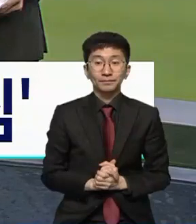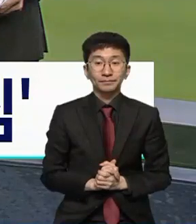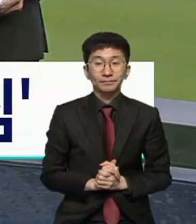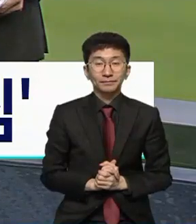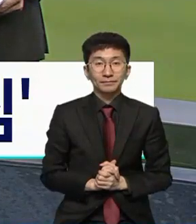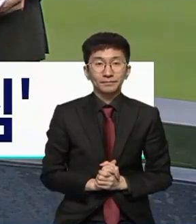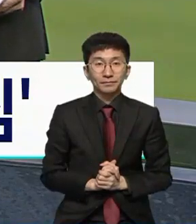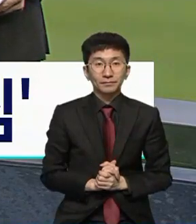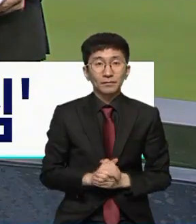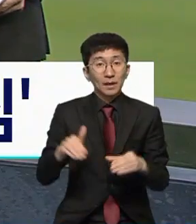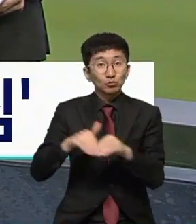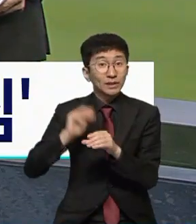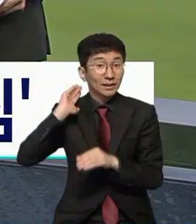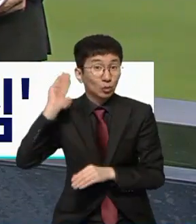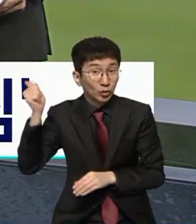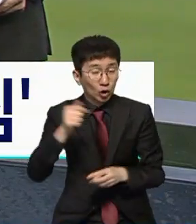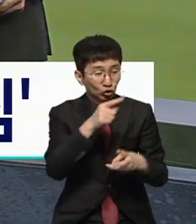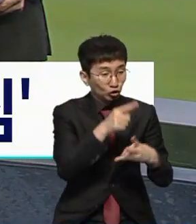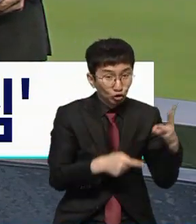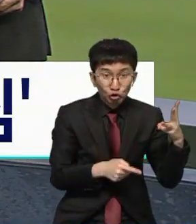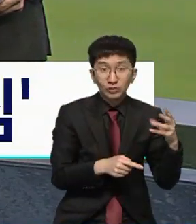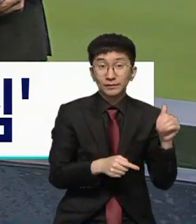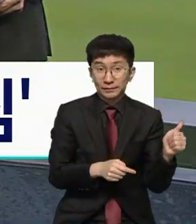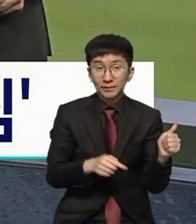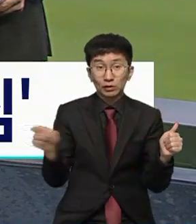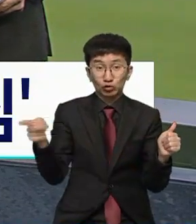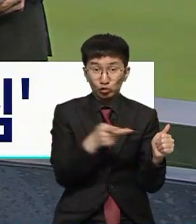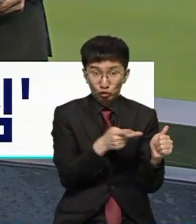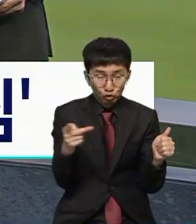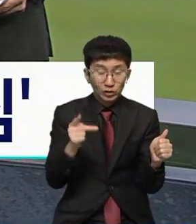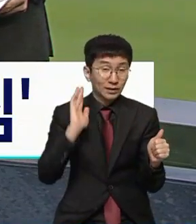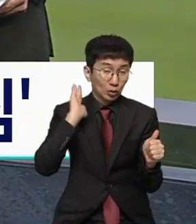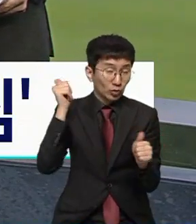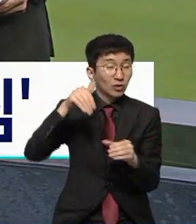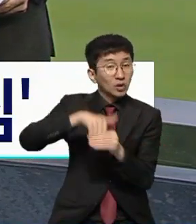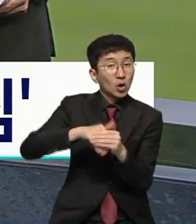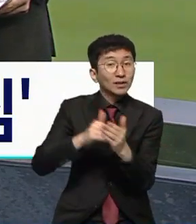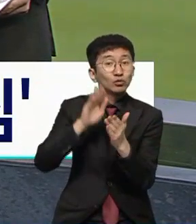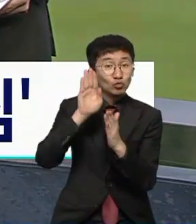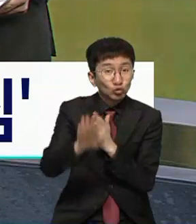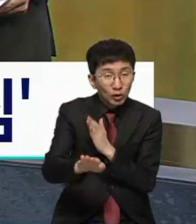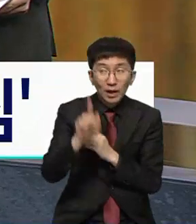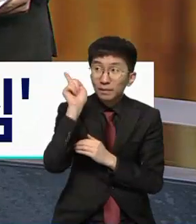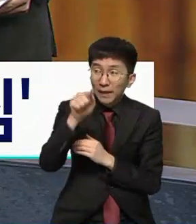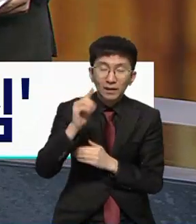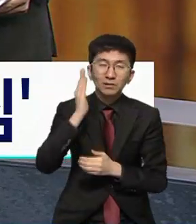(앵커) 문재인 대통령과 윤석열 당선인이 대선 이후 처음으로 내일 청와대에서 만납니다.